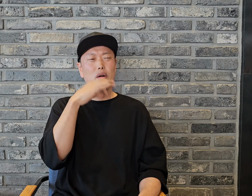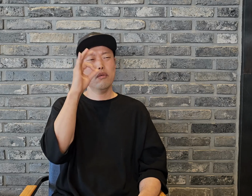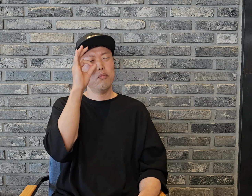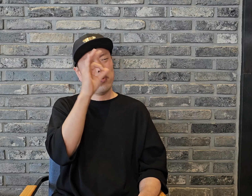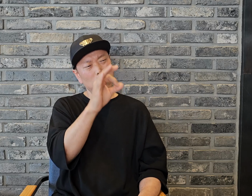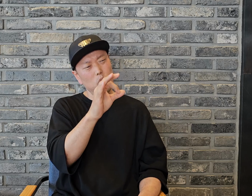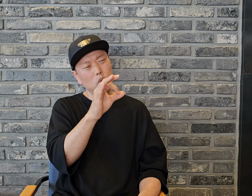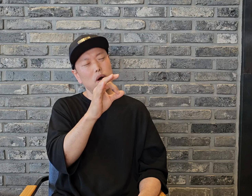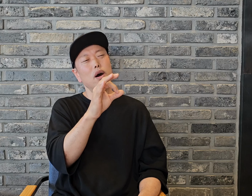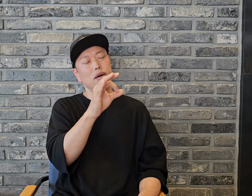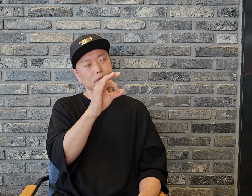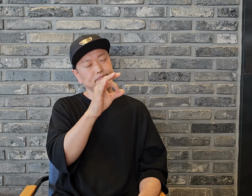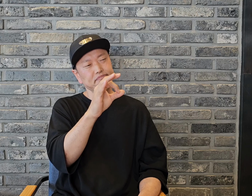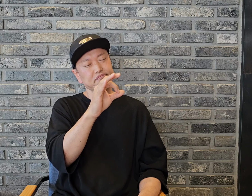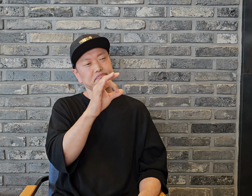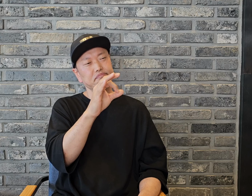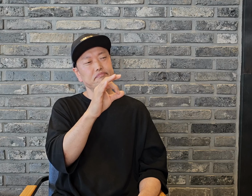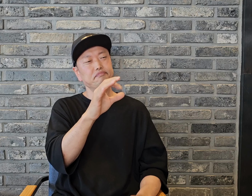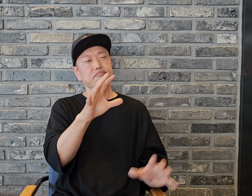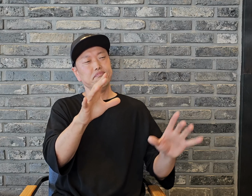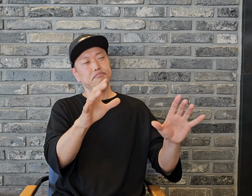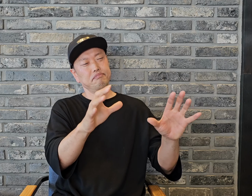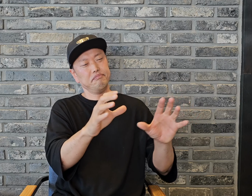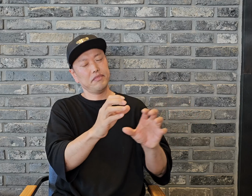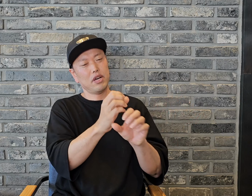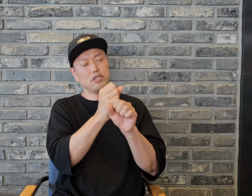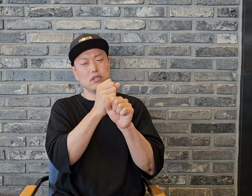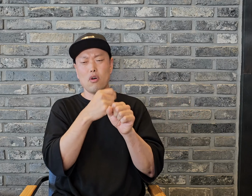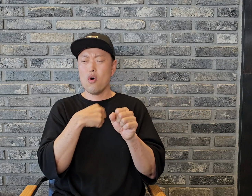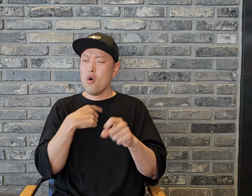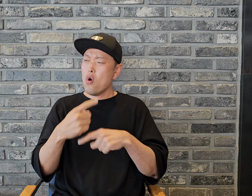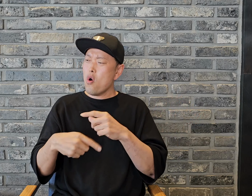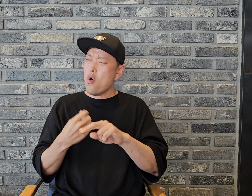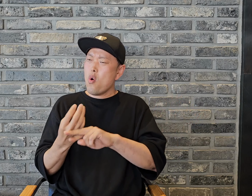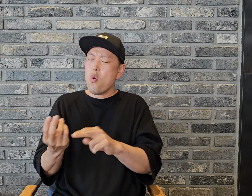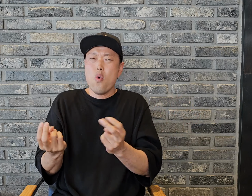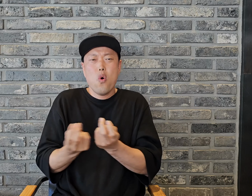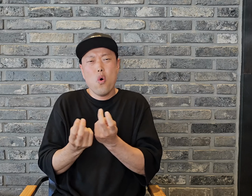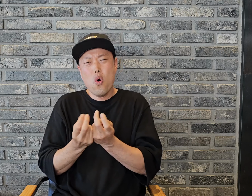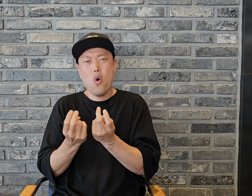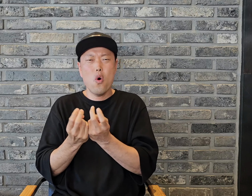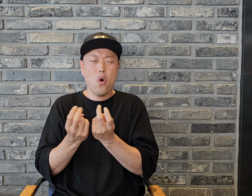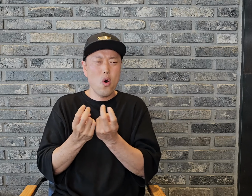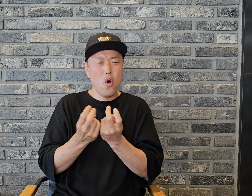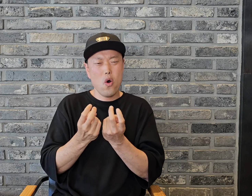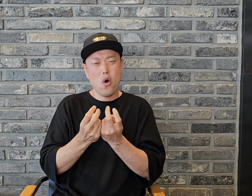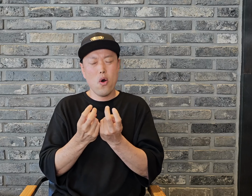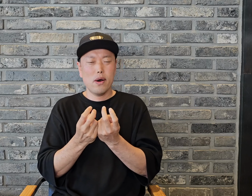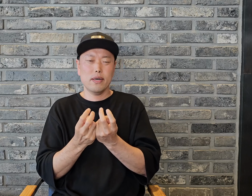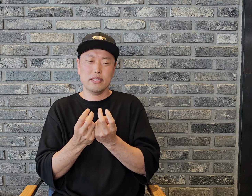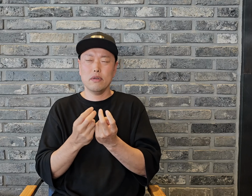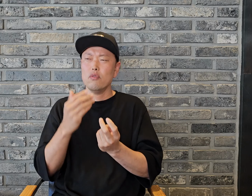Estoy pensando en cómo transmitir palabras que a las personas sordas les resultan difíciles.